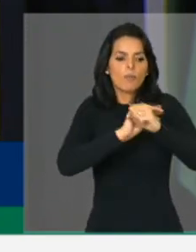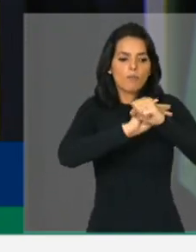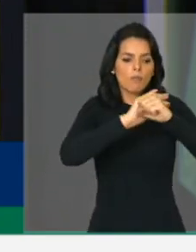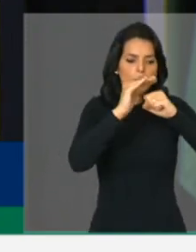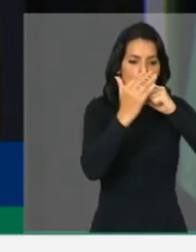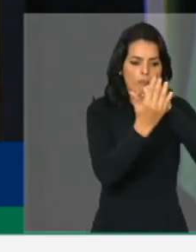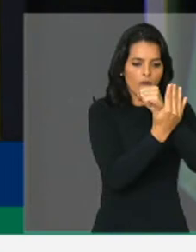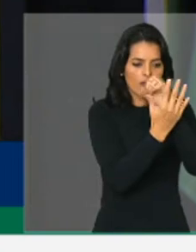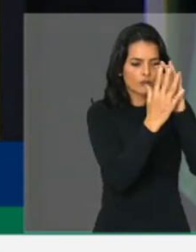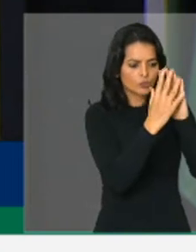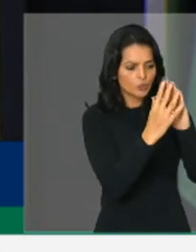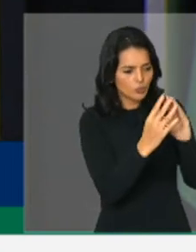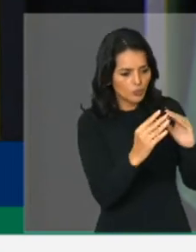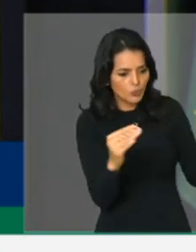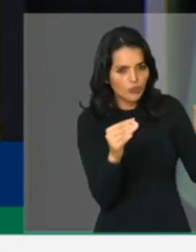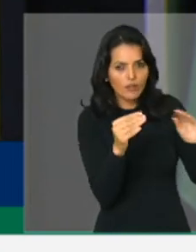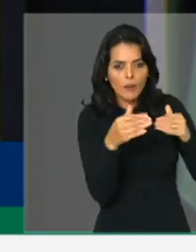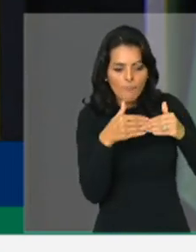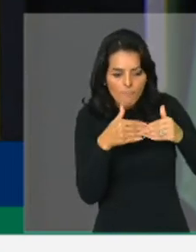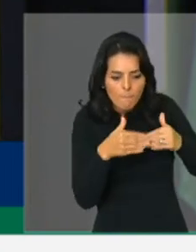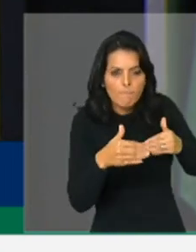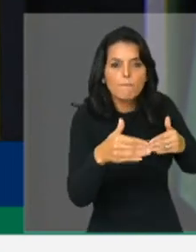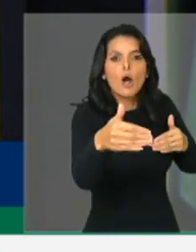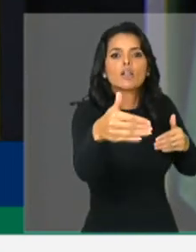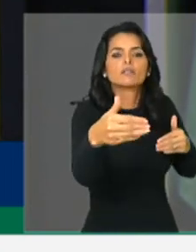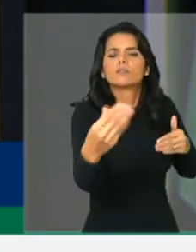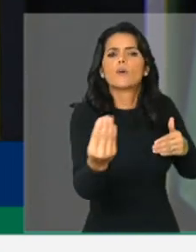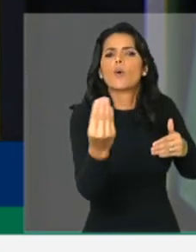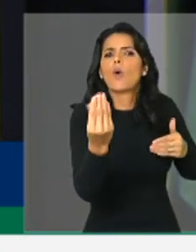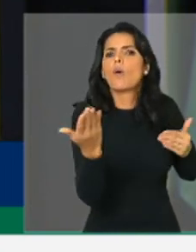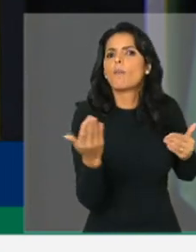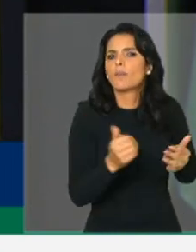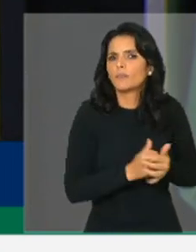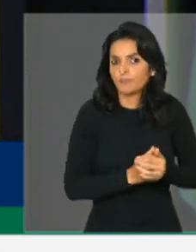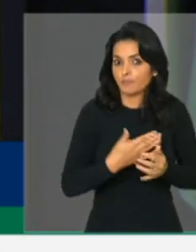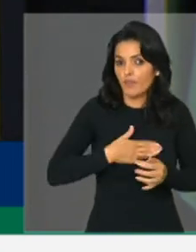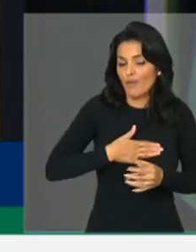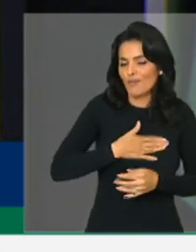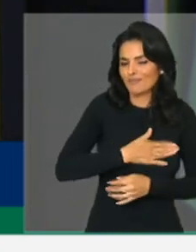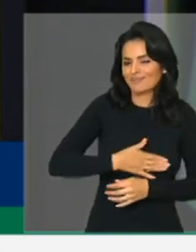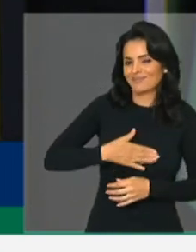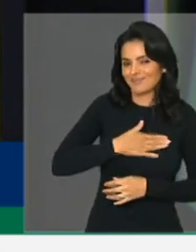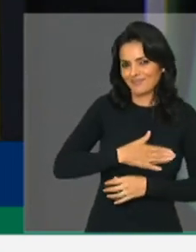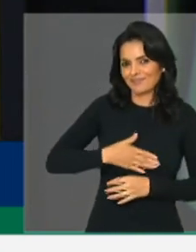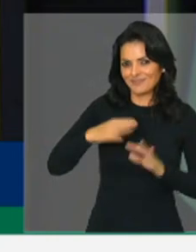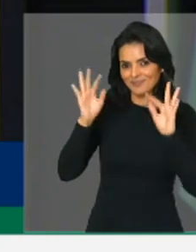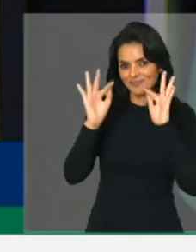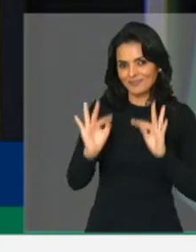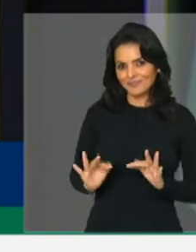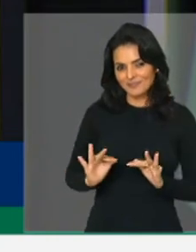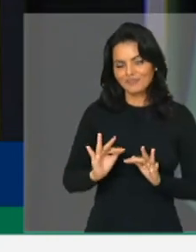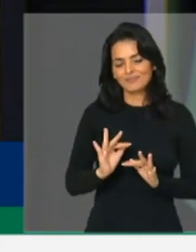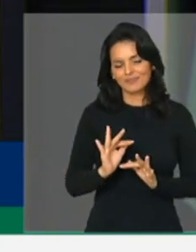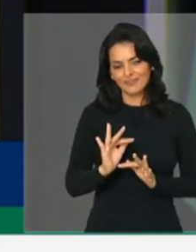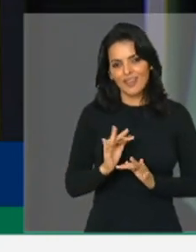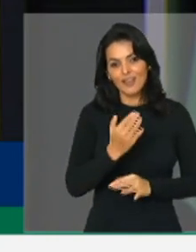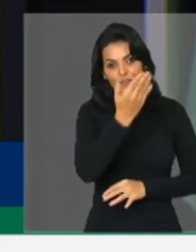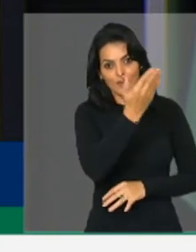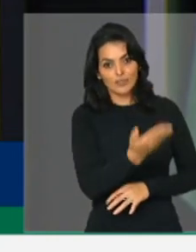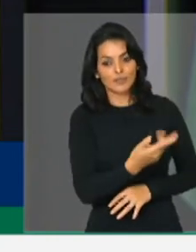ECONOMIA PAULO GUEDES SOBRE A REFORMA TRIBUTÁRIA. E SOBRE A REFORMA TRIBUTÁRIA EU QUERO DAR 4 NÚMEROS, CAROS